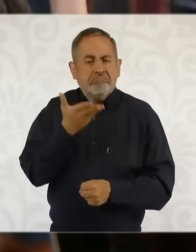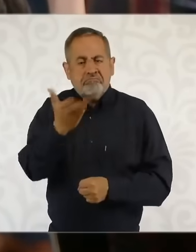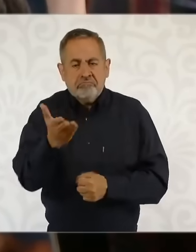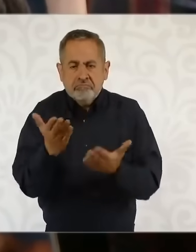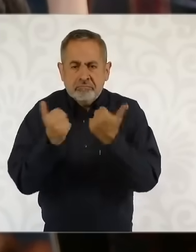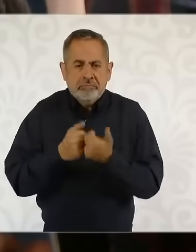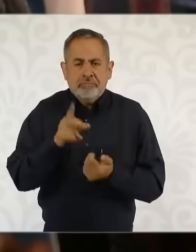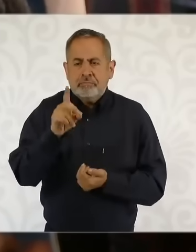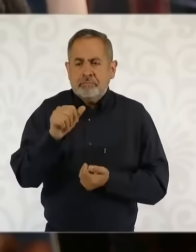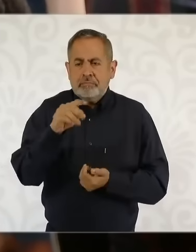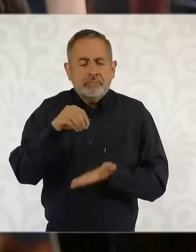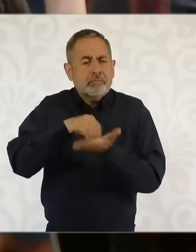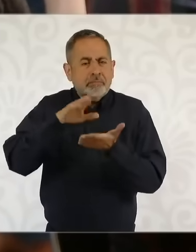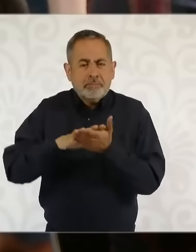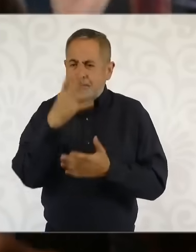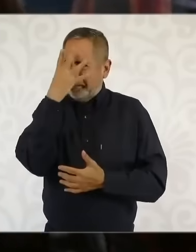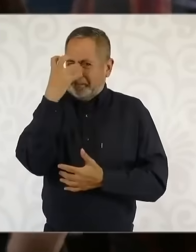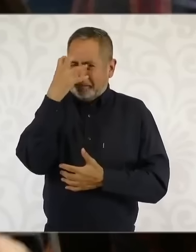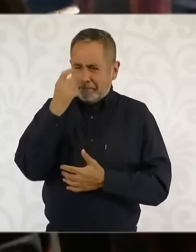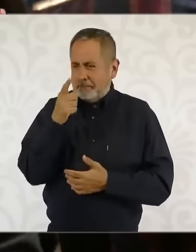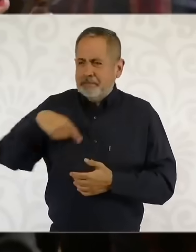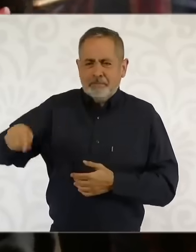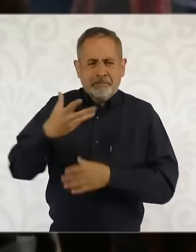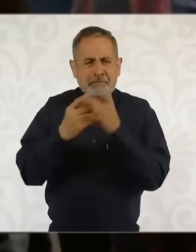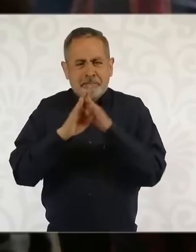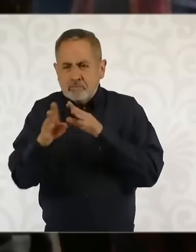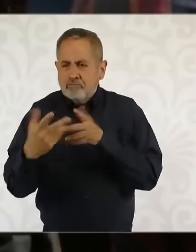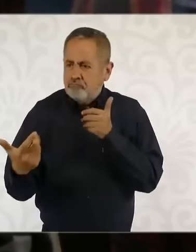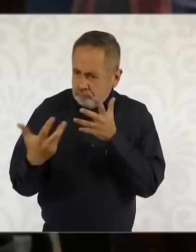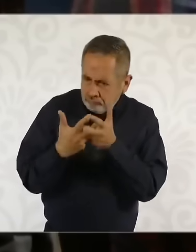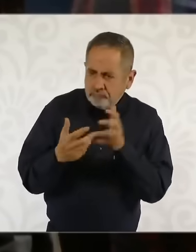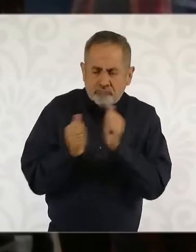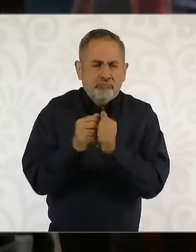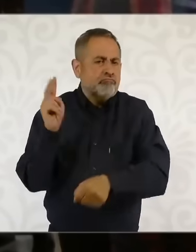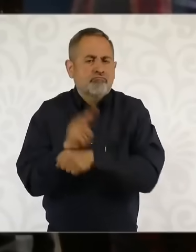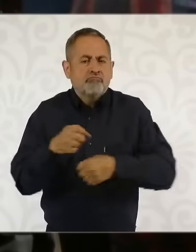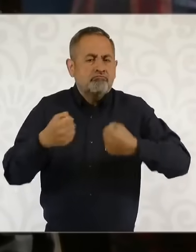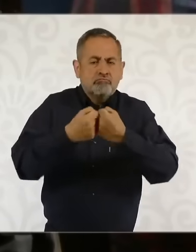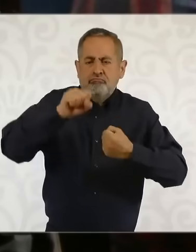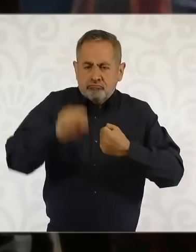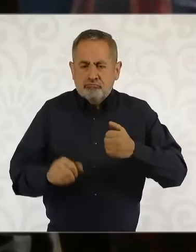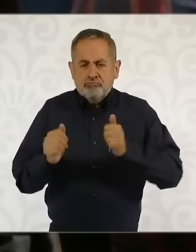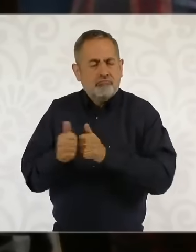biométricos del migrantes incluso eh colaborar o reforzar la frontera de sur con Guatemala